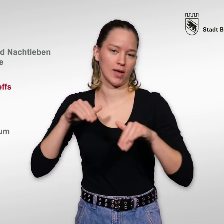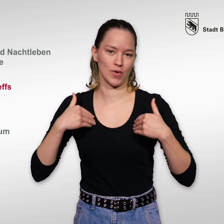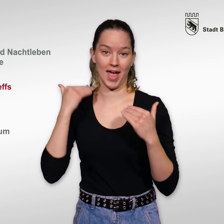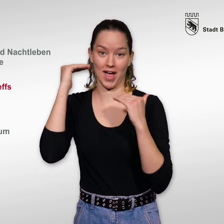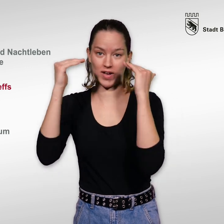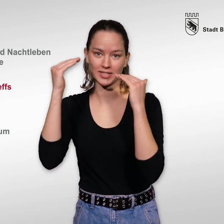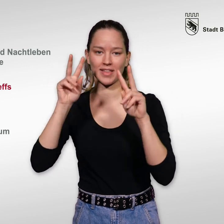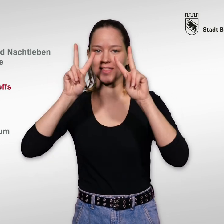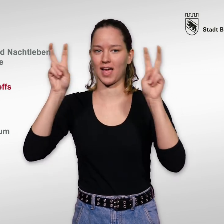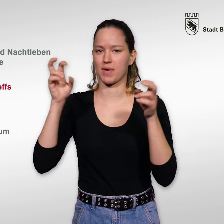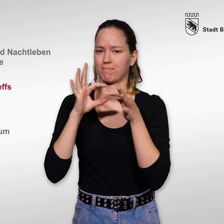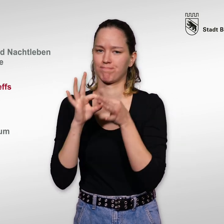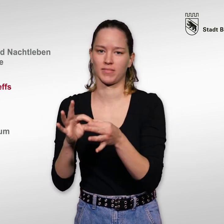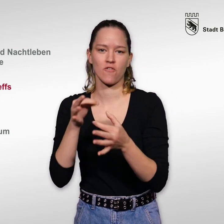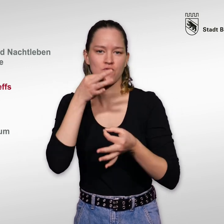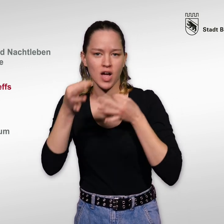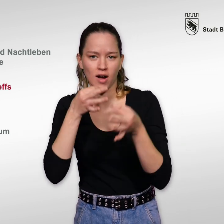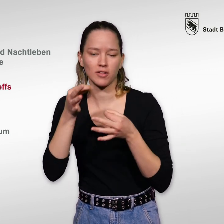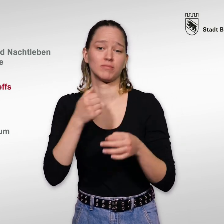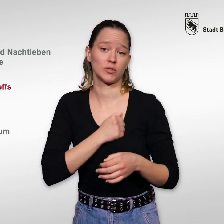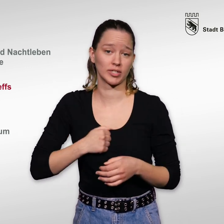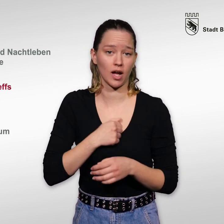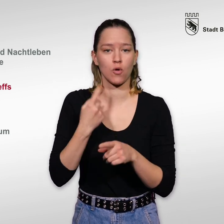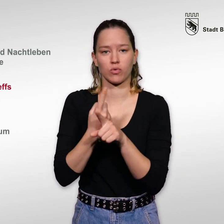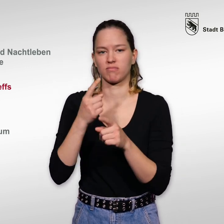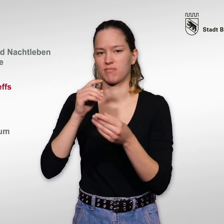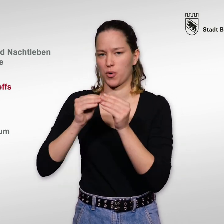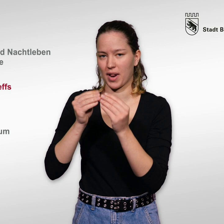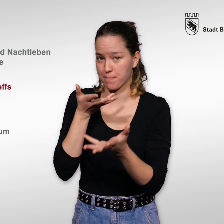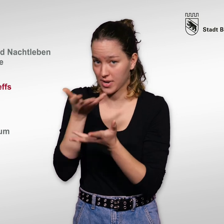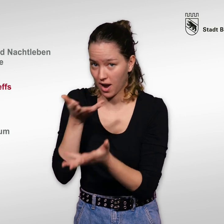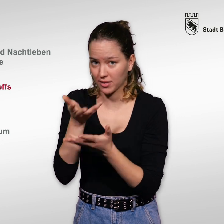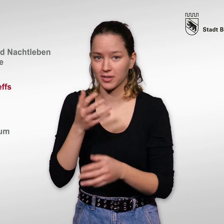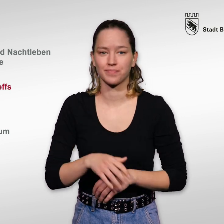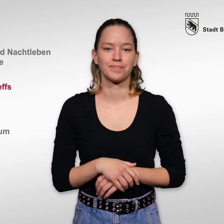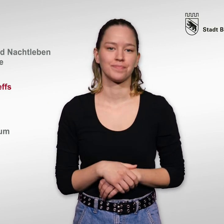und junge Erwachsene bei sozialen Fragen und Problemen.